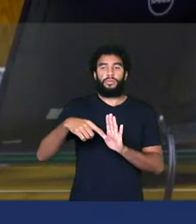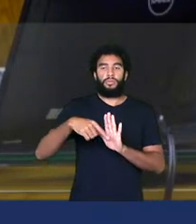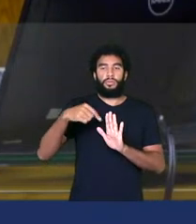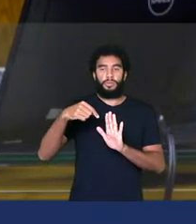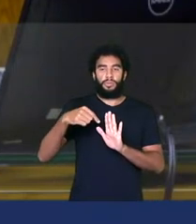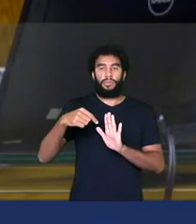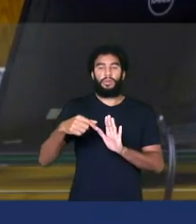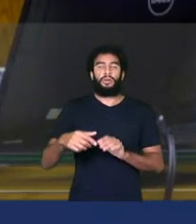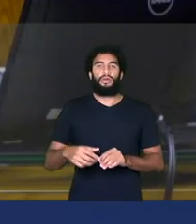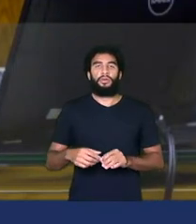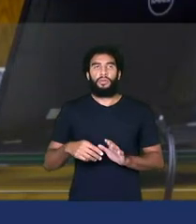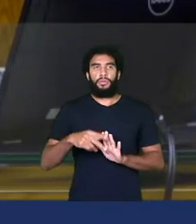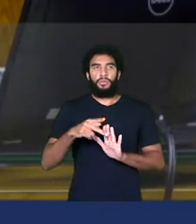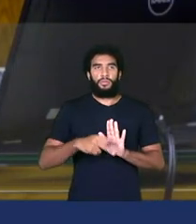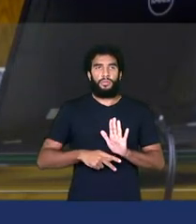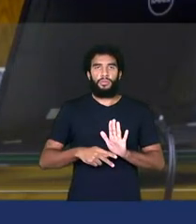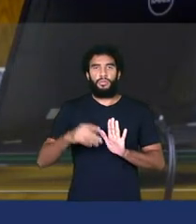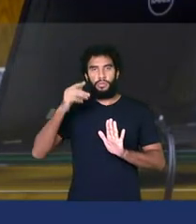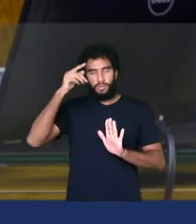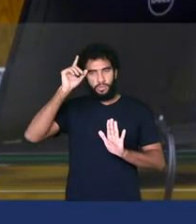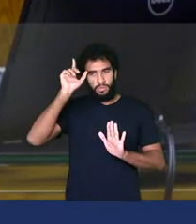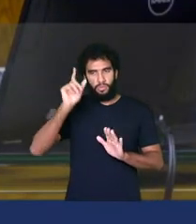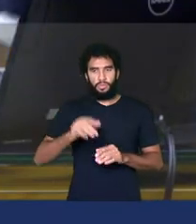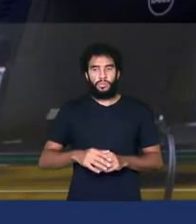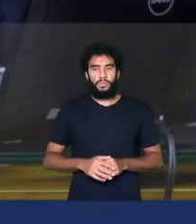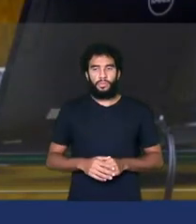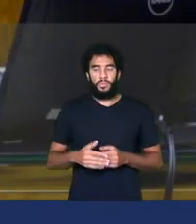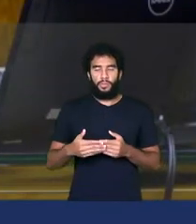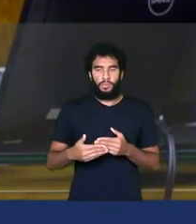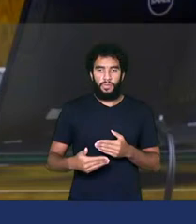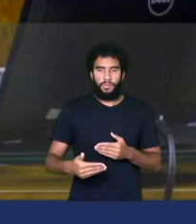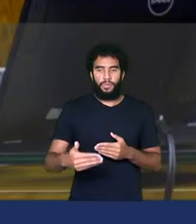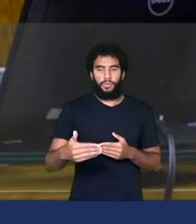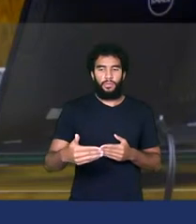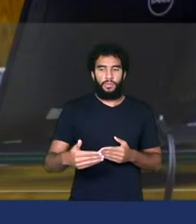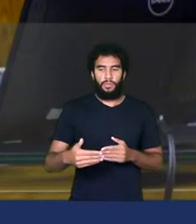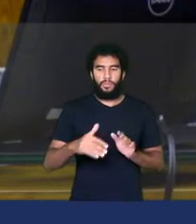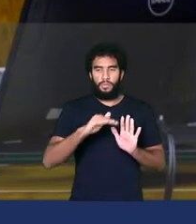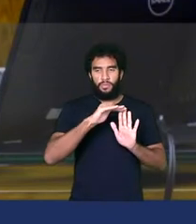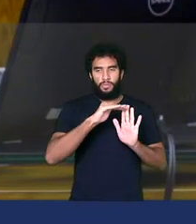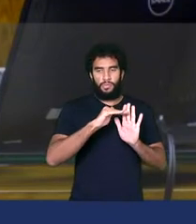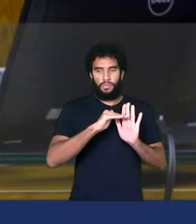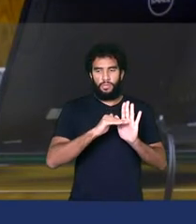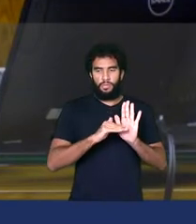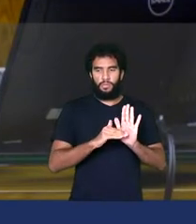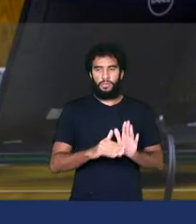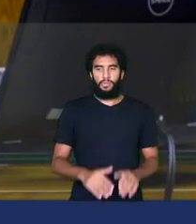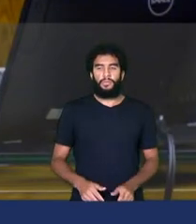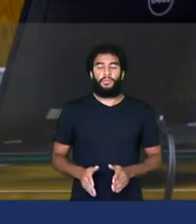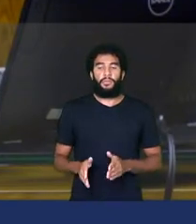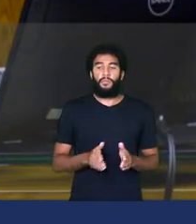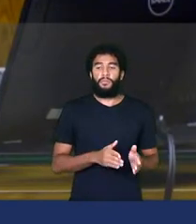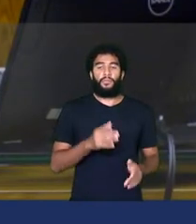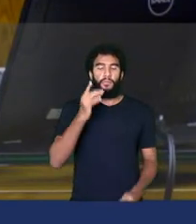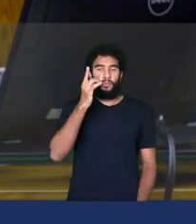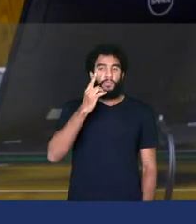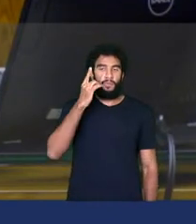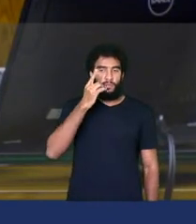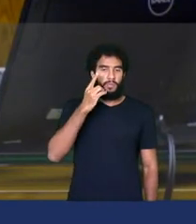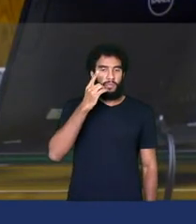[PRESIDENTE]: VOTAÇÃO CONTINUAÇÃO DOS DESTAQUES DO PROJETO DE ONTEM, E NA SEQUÊNCIA NOSSA PAUTA. DEPUTADO JÚLIO LOPES COMO